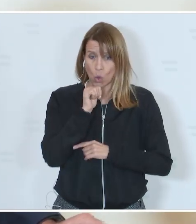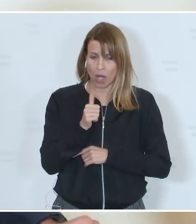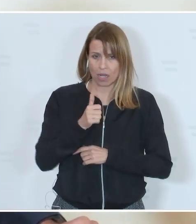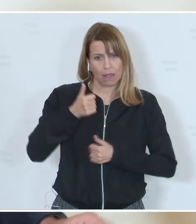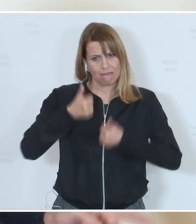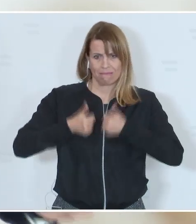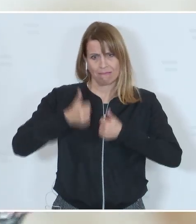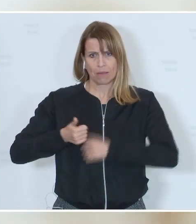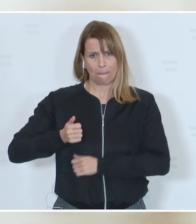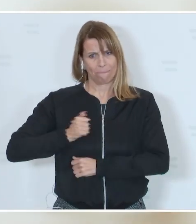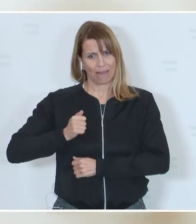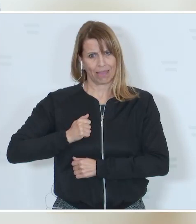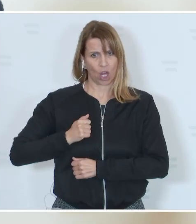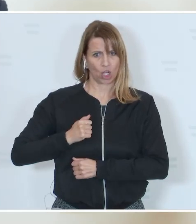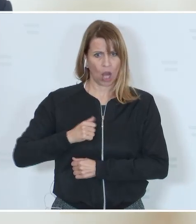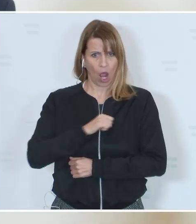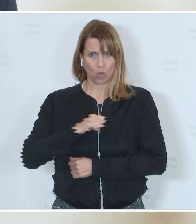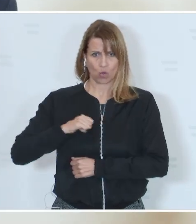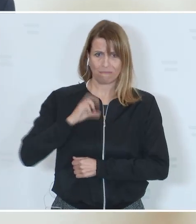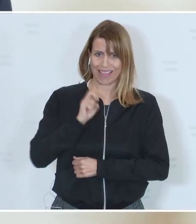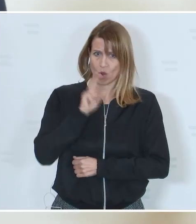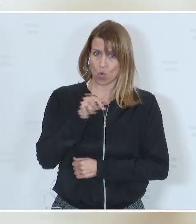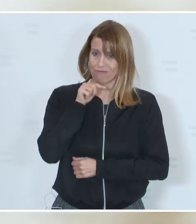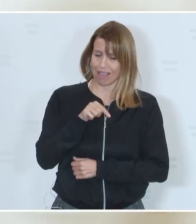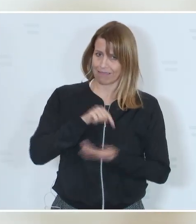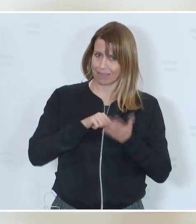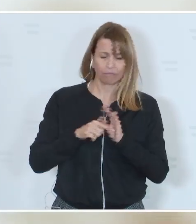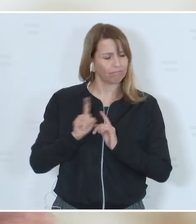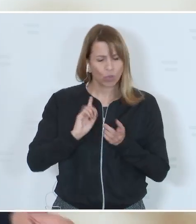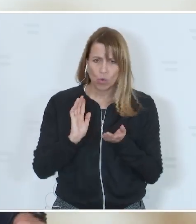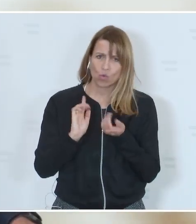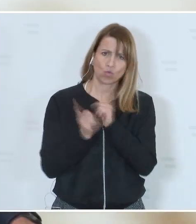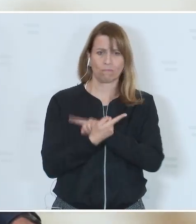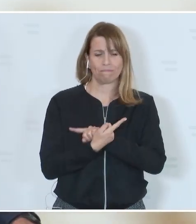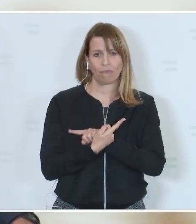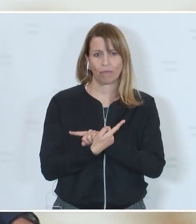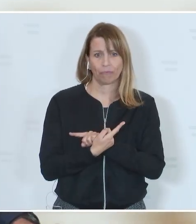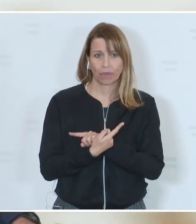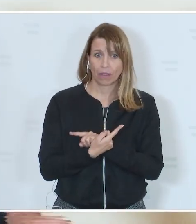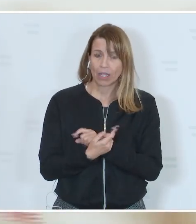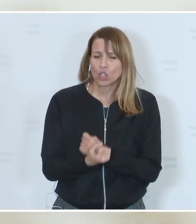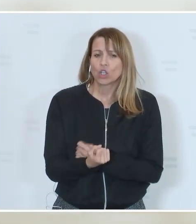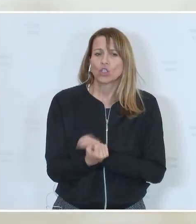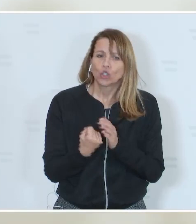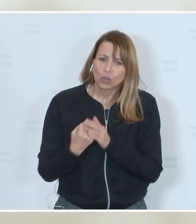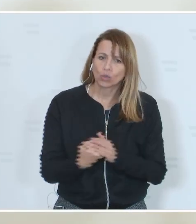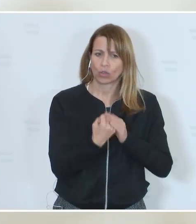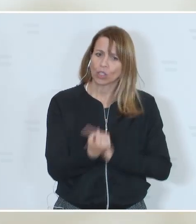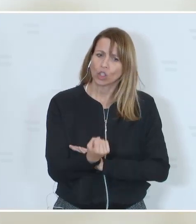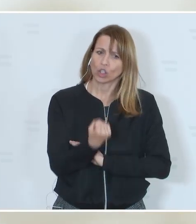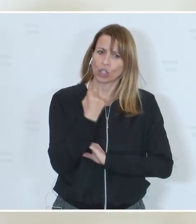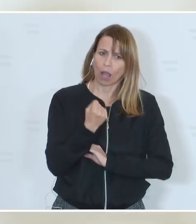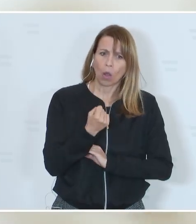militärischer Autonomie der EU liegt, sondern in der Stärkung multilateraler Kooperation unter